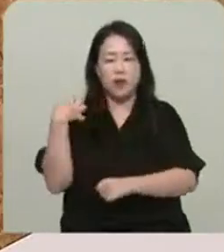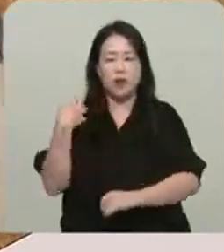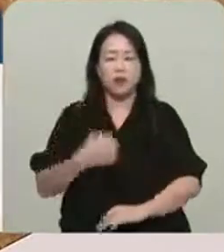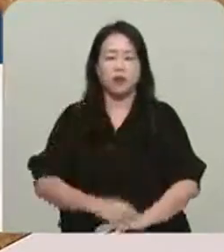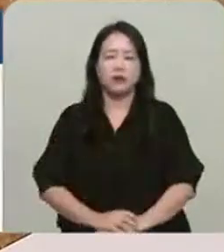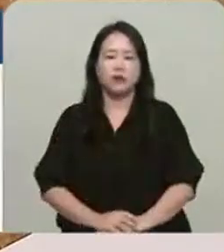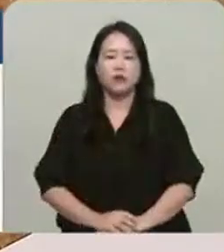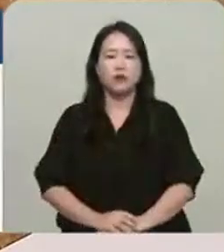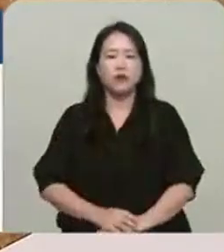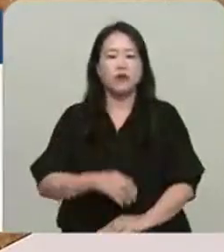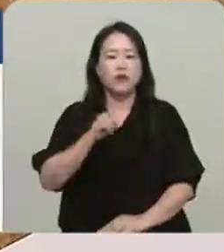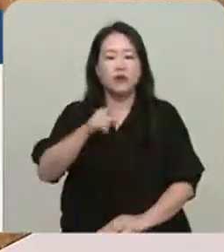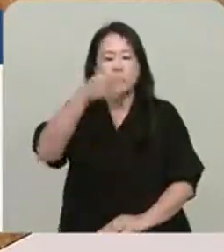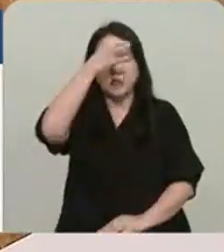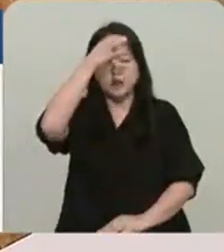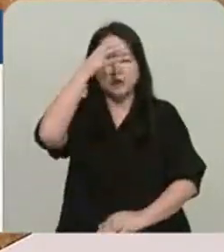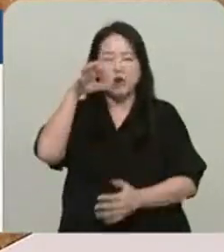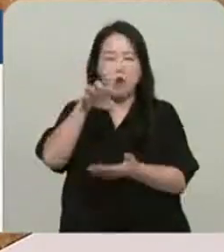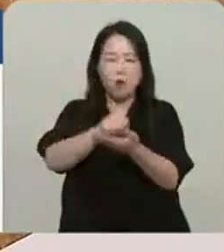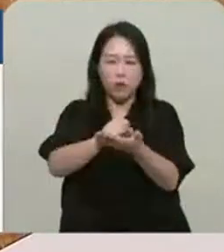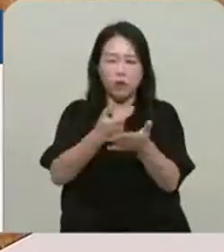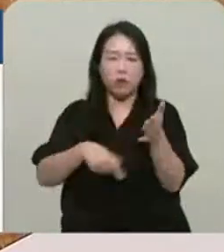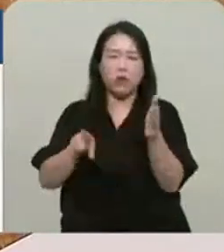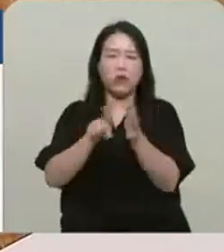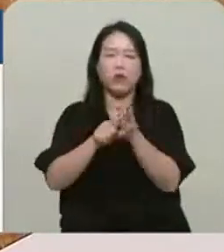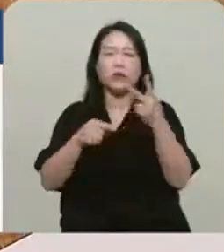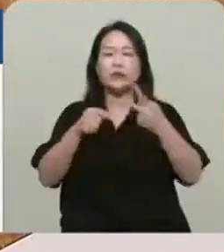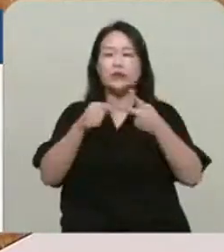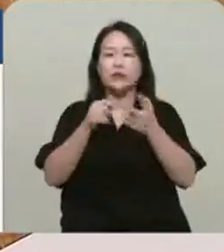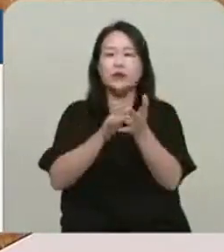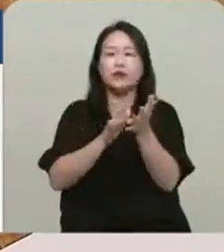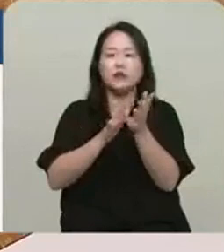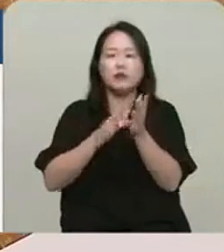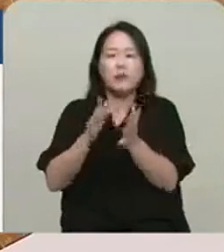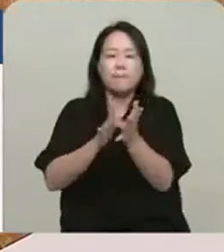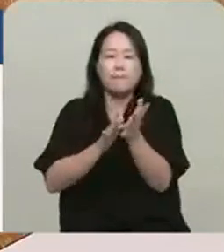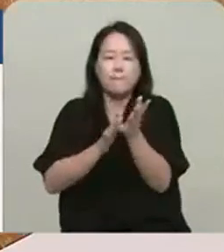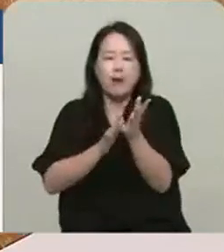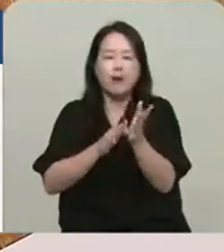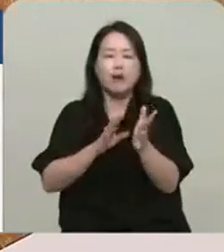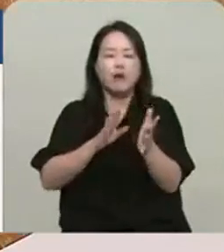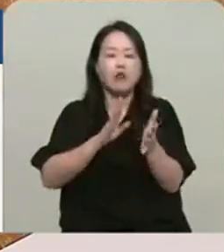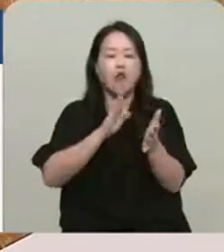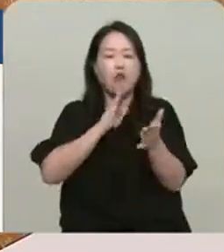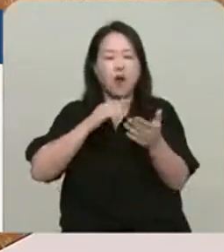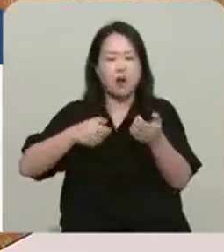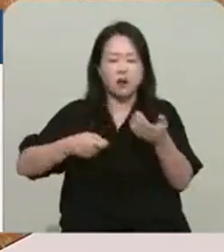하기 위해서는 이차전지 배터리 가 실제로 상황에서의 미시단계